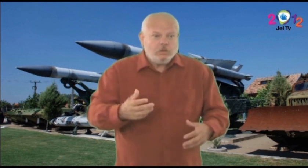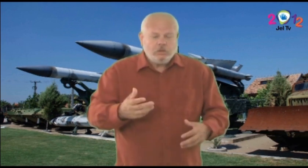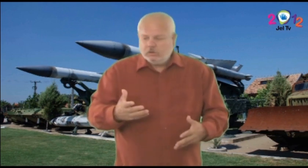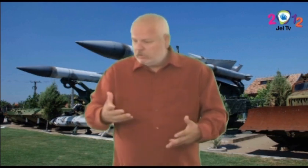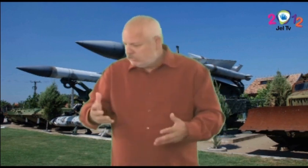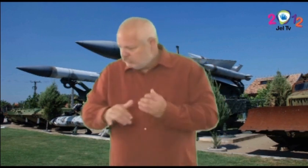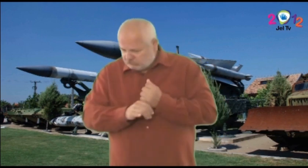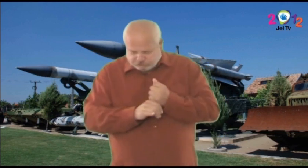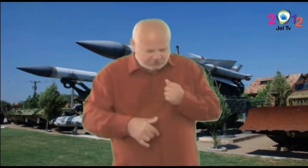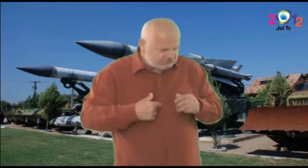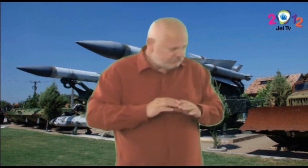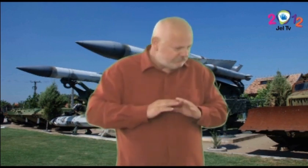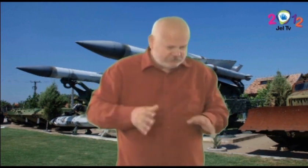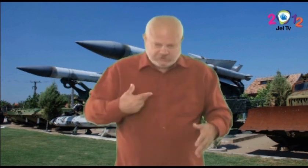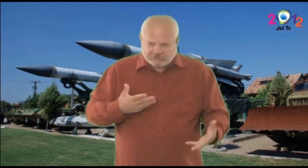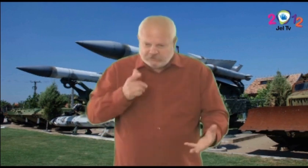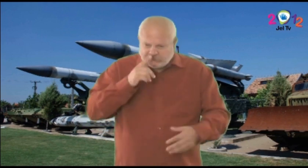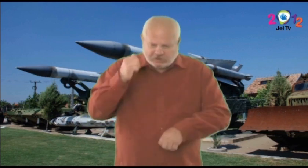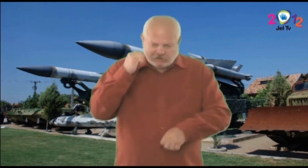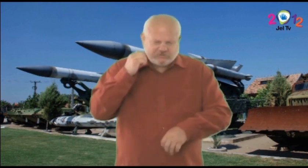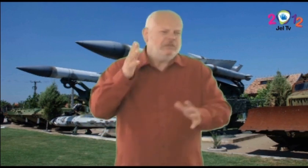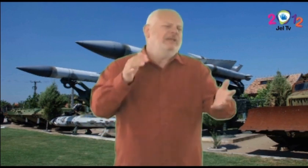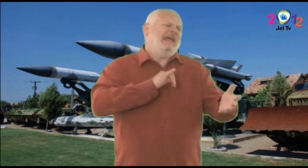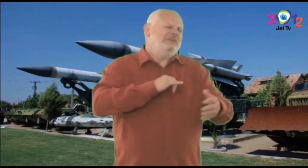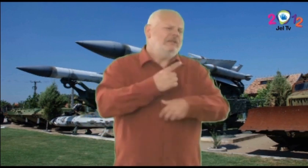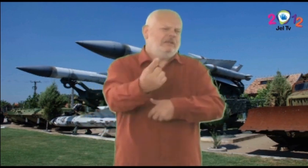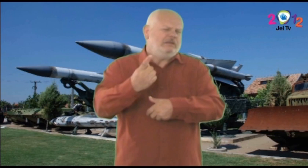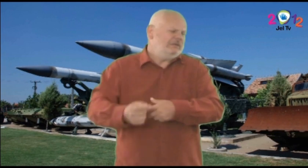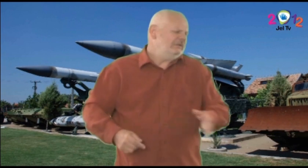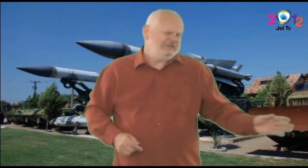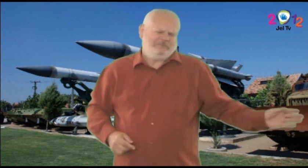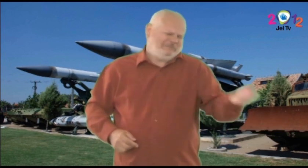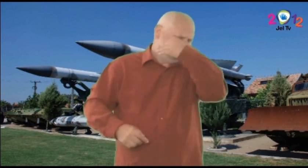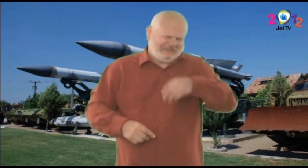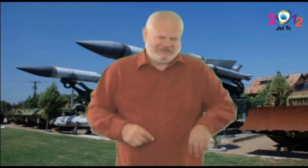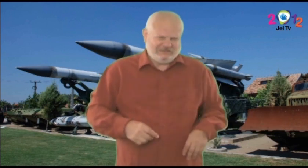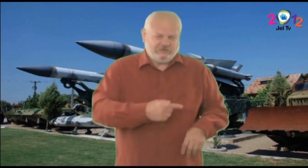Beszarás, vége…nem érdekel, akkor is lõjétek ki! Nyomás!